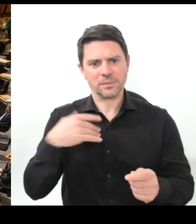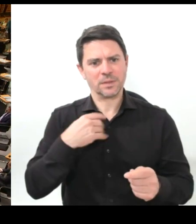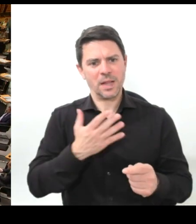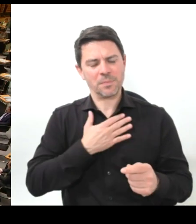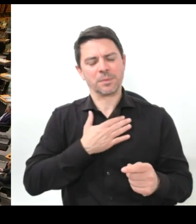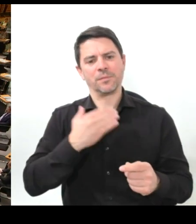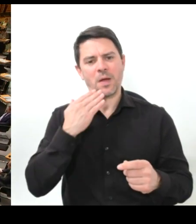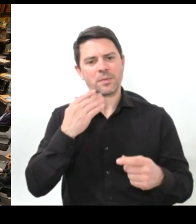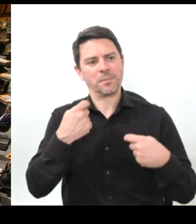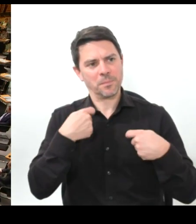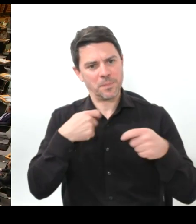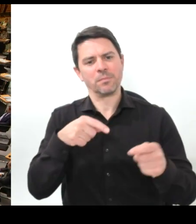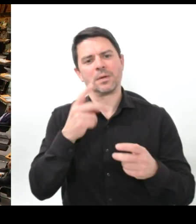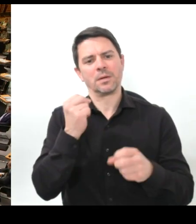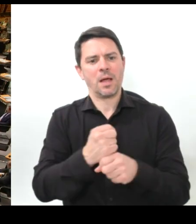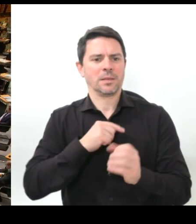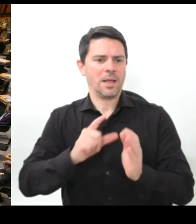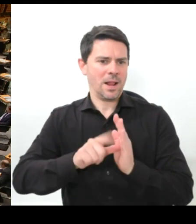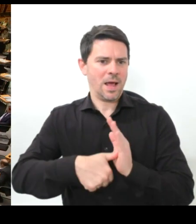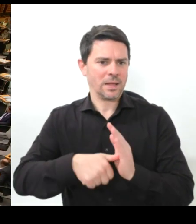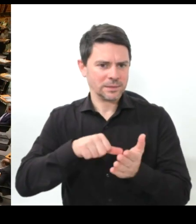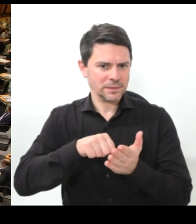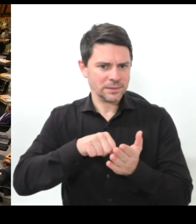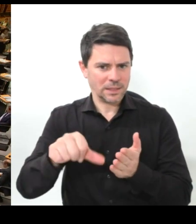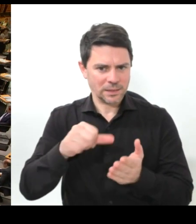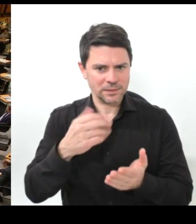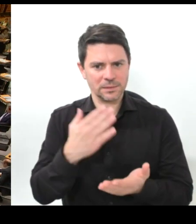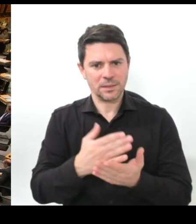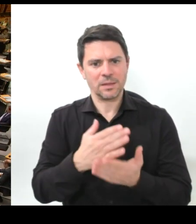Vielen Dank, Frau Kollegin. Für die SPD-Fraktion hat die Kollegin Kühnema jetzt das Wort.